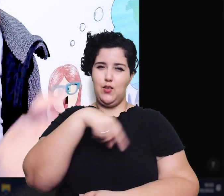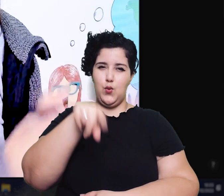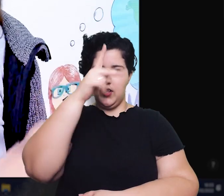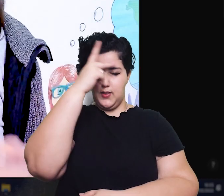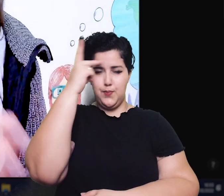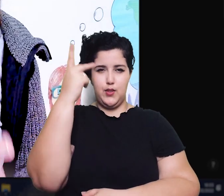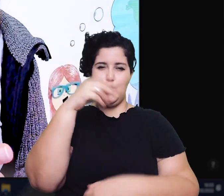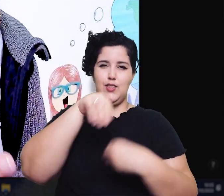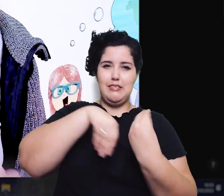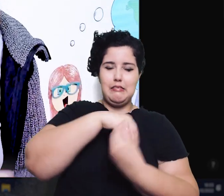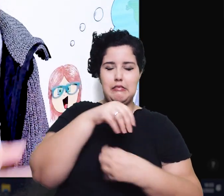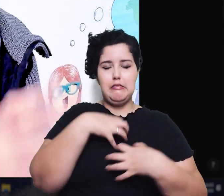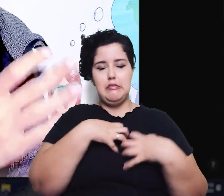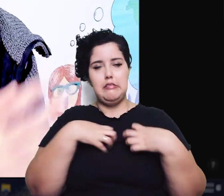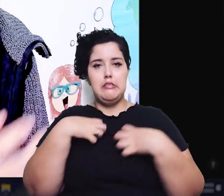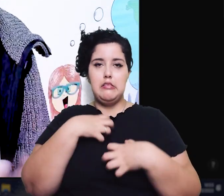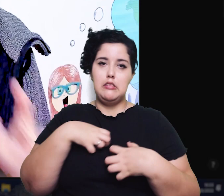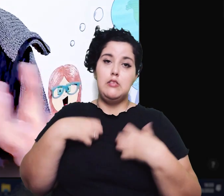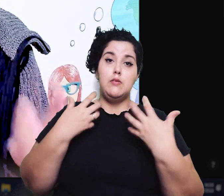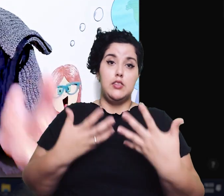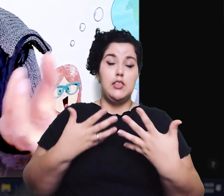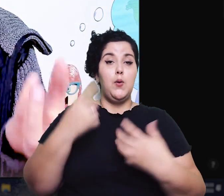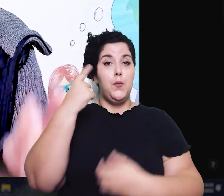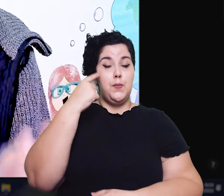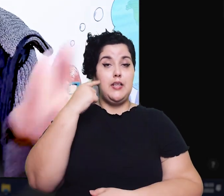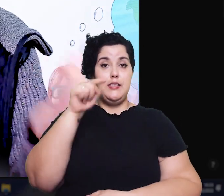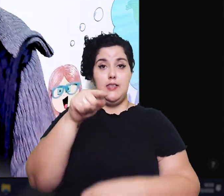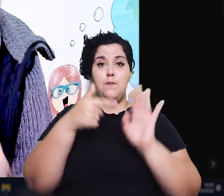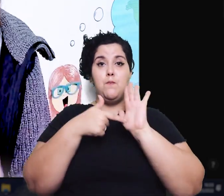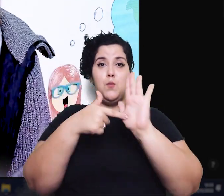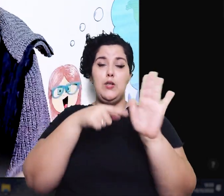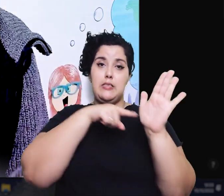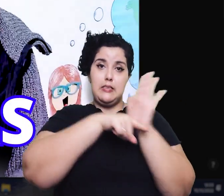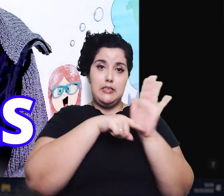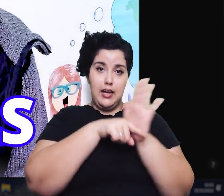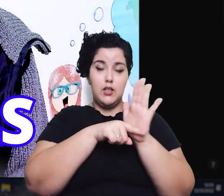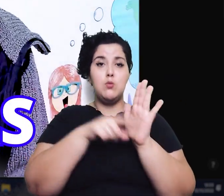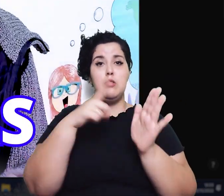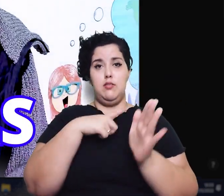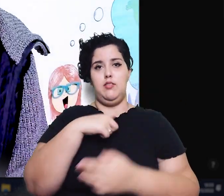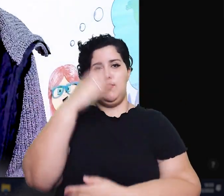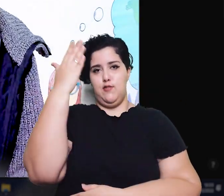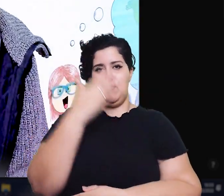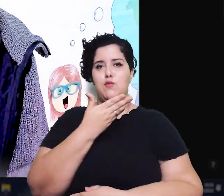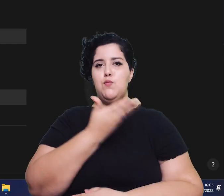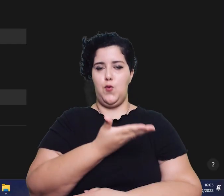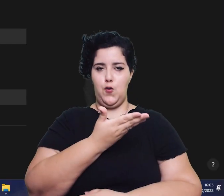Então, quando eu trago isso pra cá, eu já trago como se os próprios dados, as pesquisas estivessem filtradas. Aqui eu